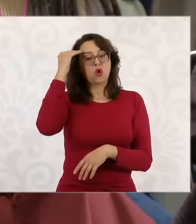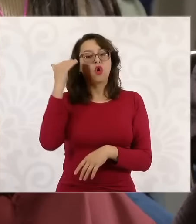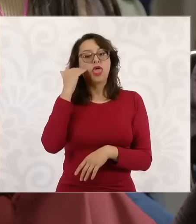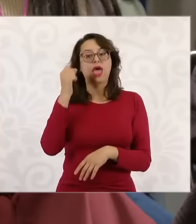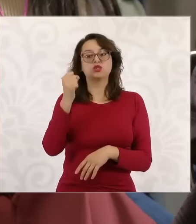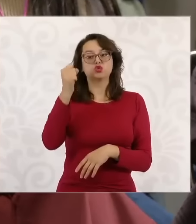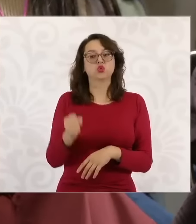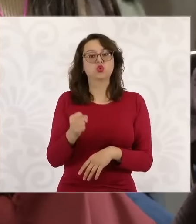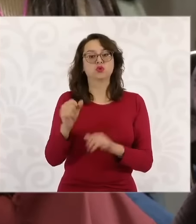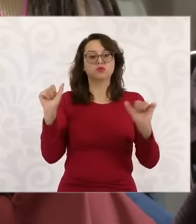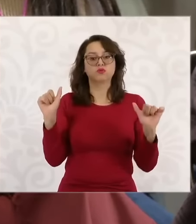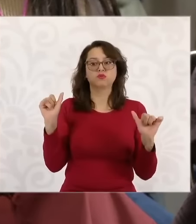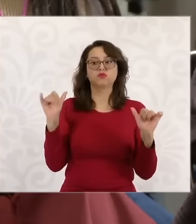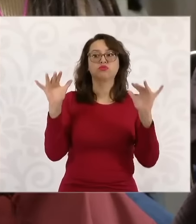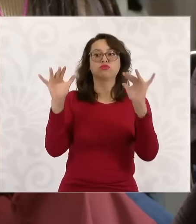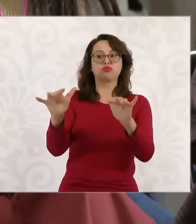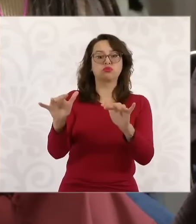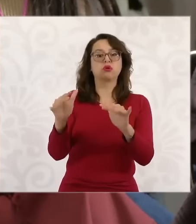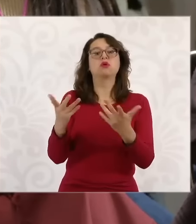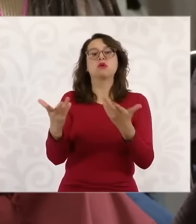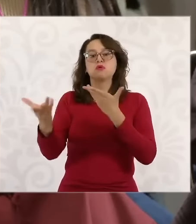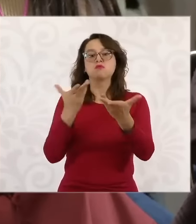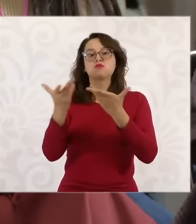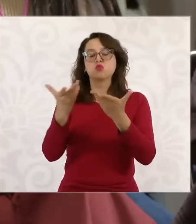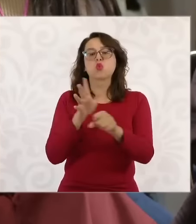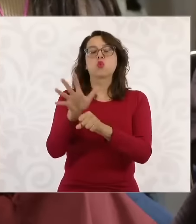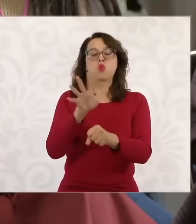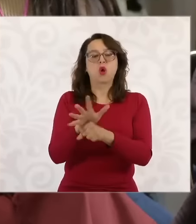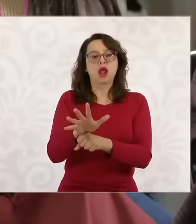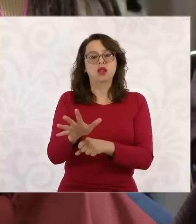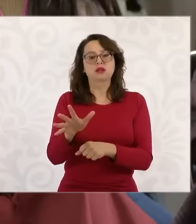¿qué repercusión? ¿Qué impacto tendría este posible acuerdo comercial para México, presidente?